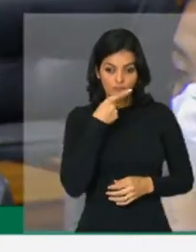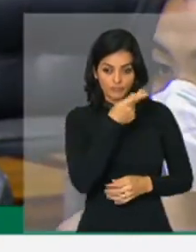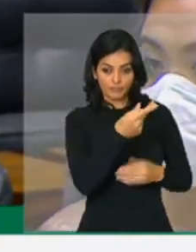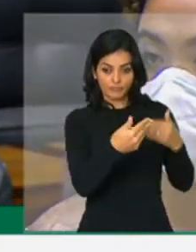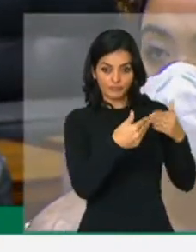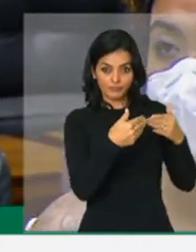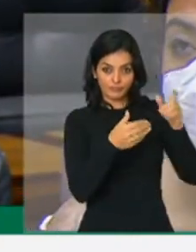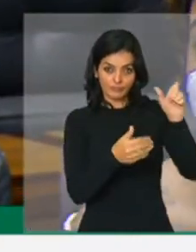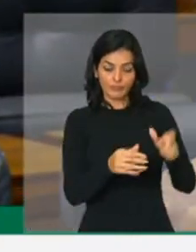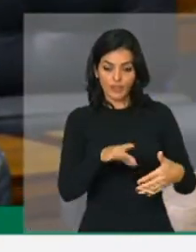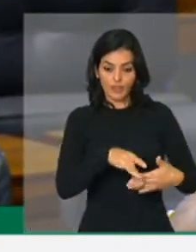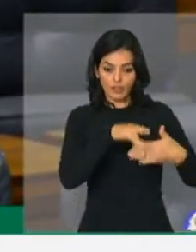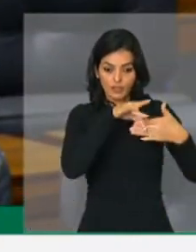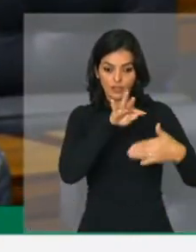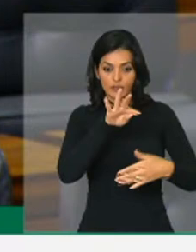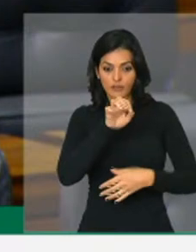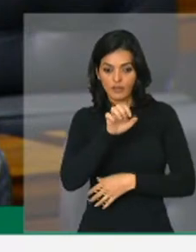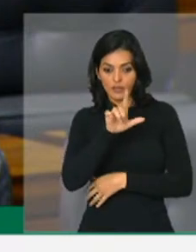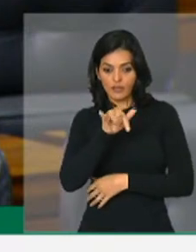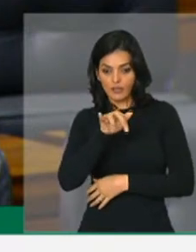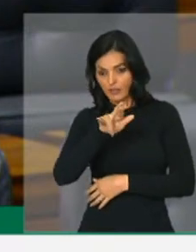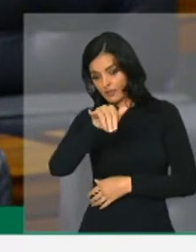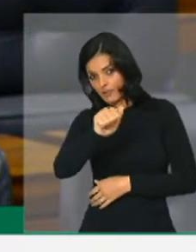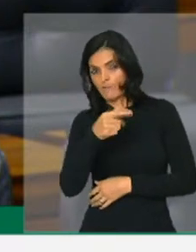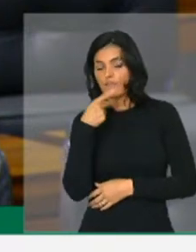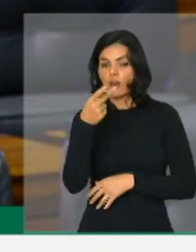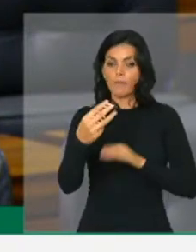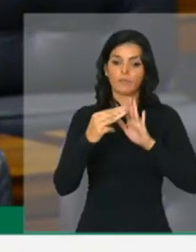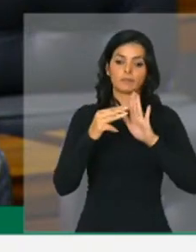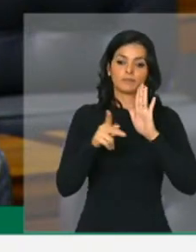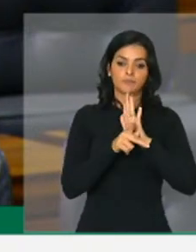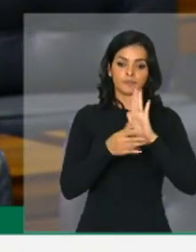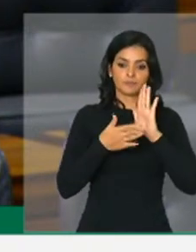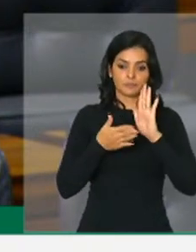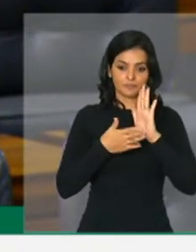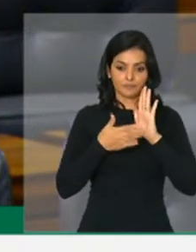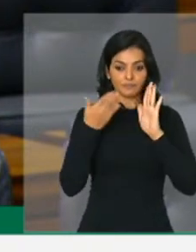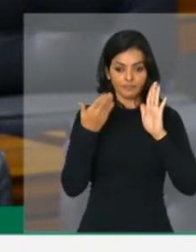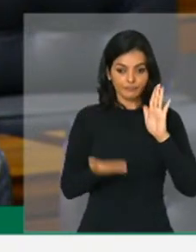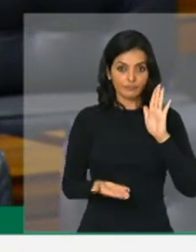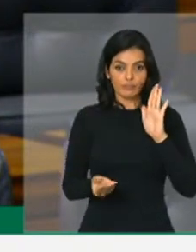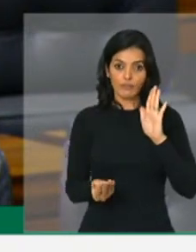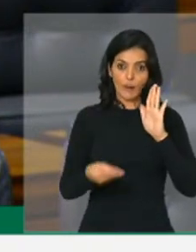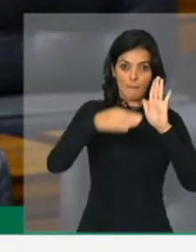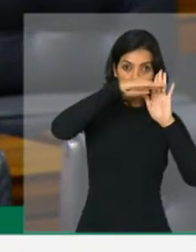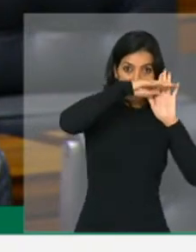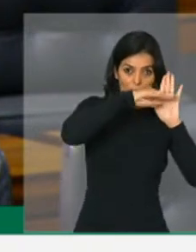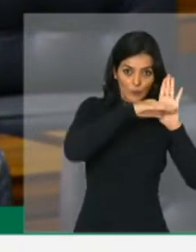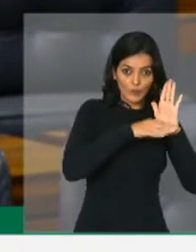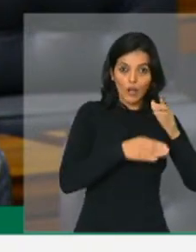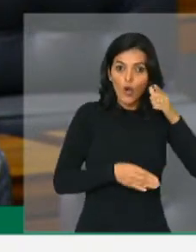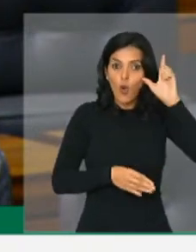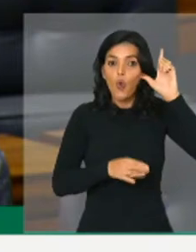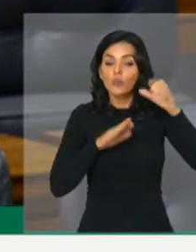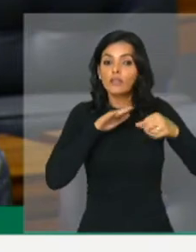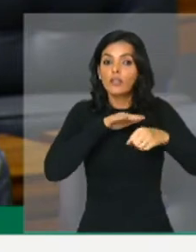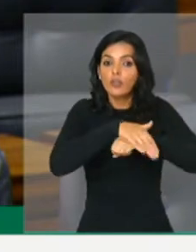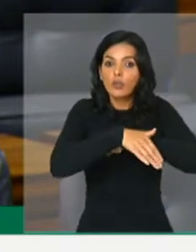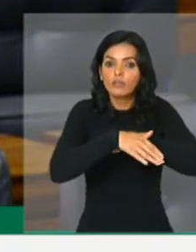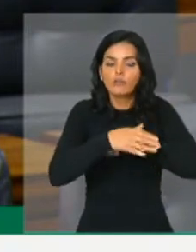SER VOTADA NESSE MOMENTO DESSA FORMA AÇODADA, TIVEMOS UMA DISCUSSÃO QUE ACONTECEU AQUI EM MENOS DE 30 MINUTOS E UMA